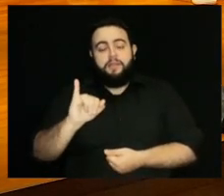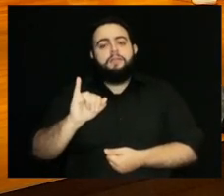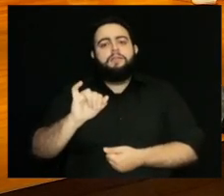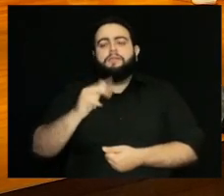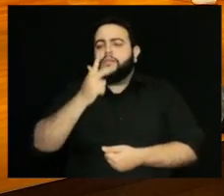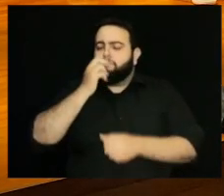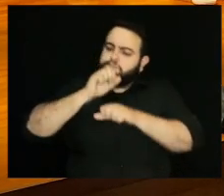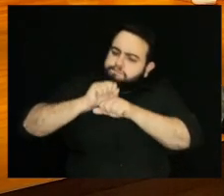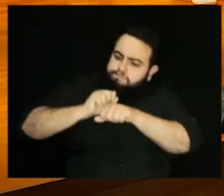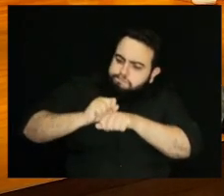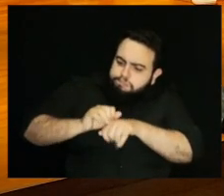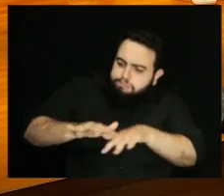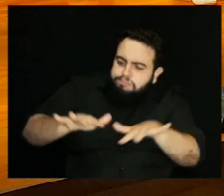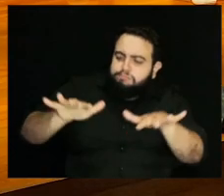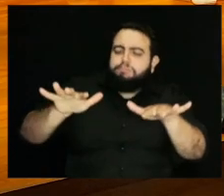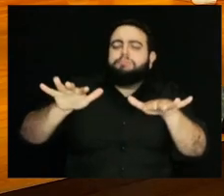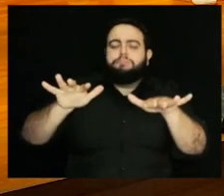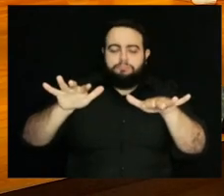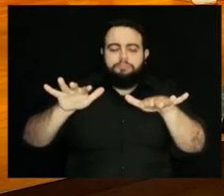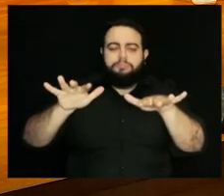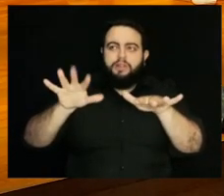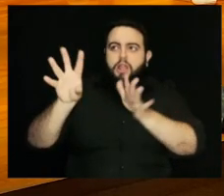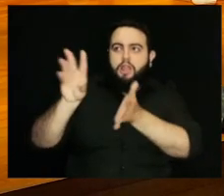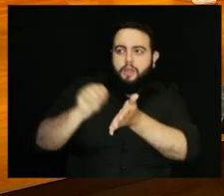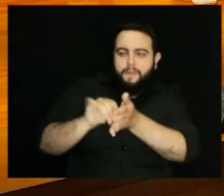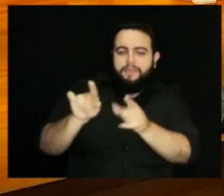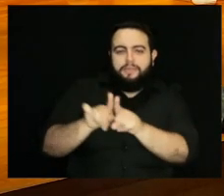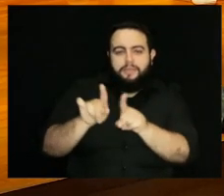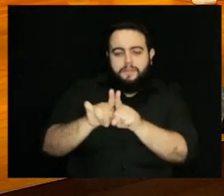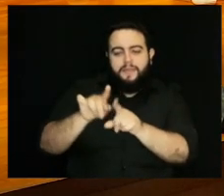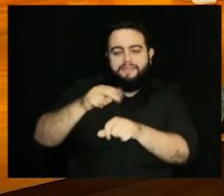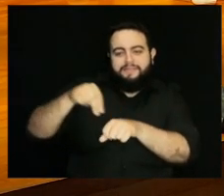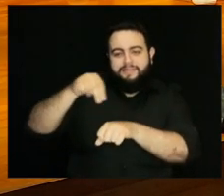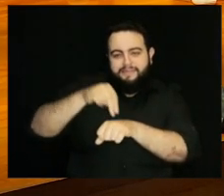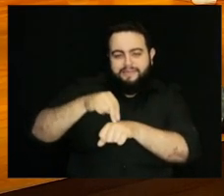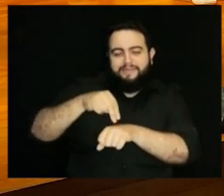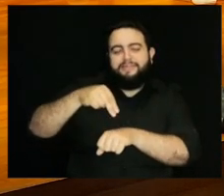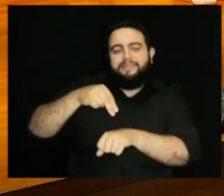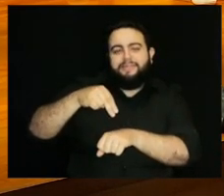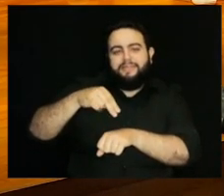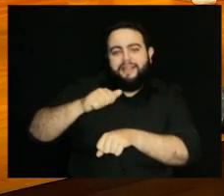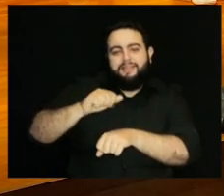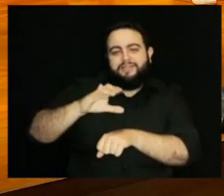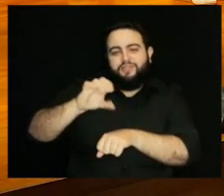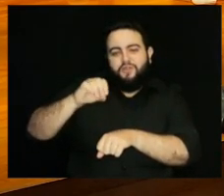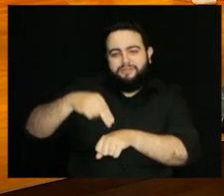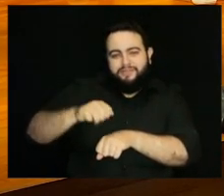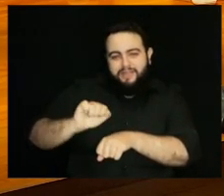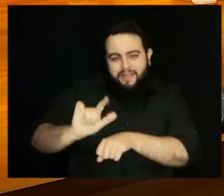eu nunca me lembro direito qual que era de qual. Uma era das emissoras associadas do Assis